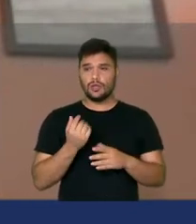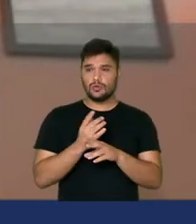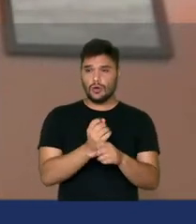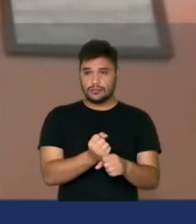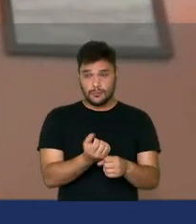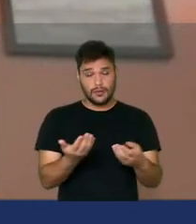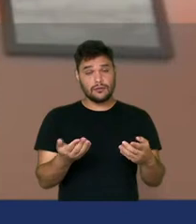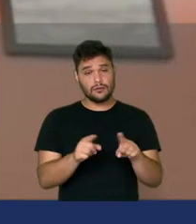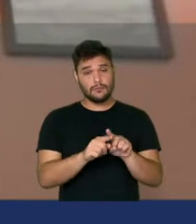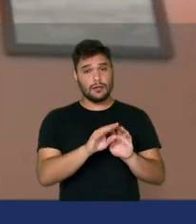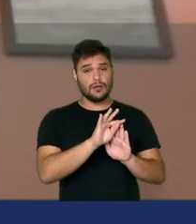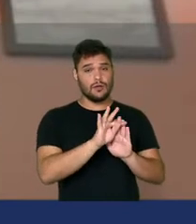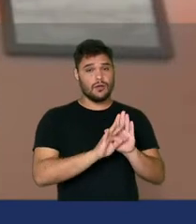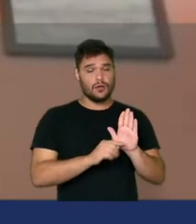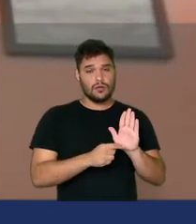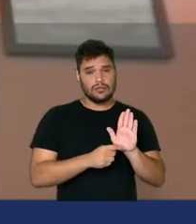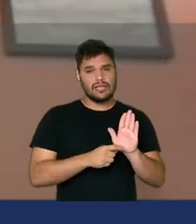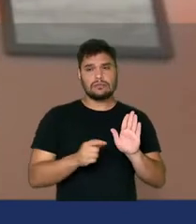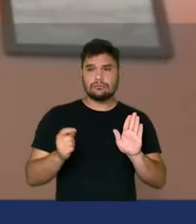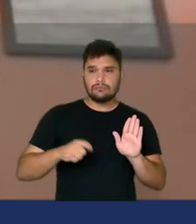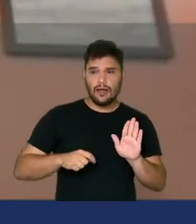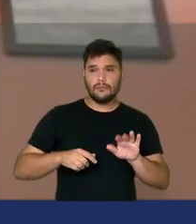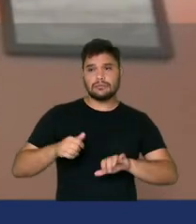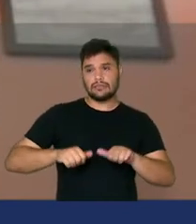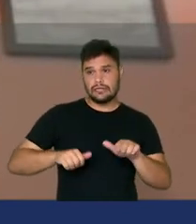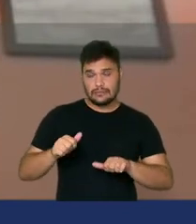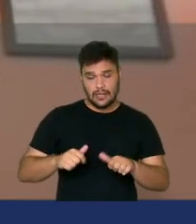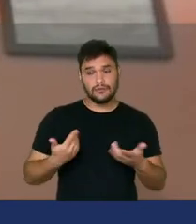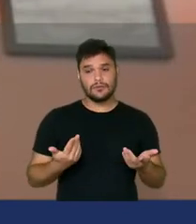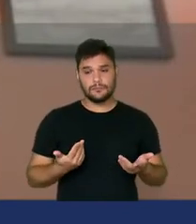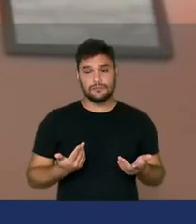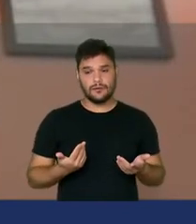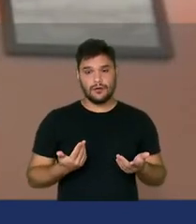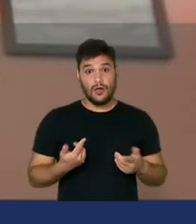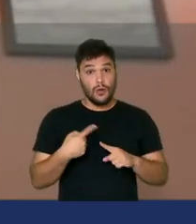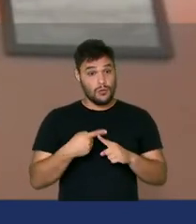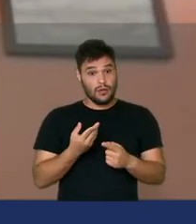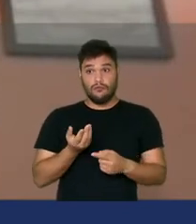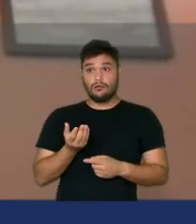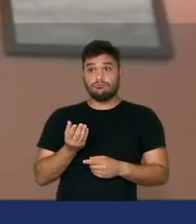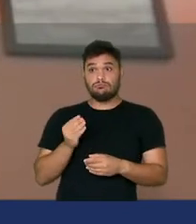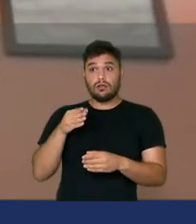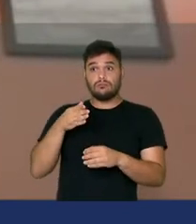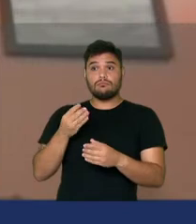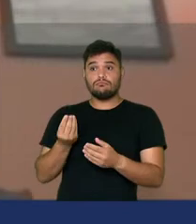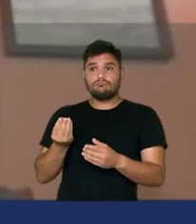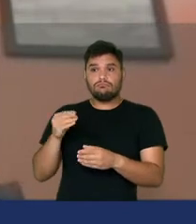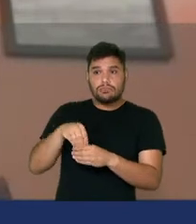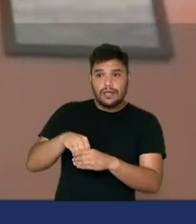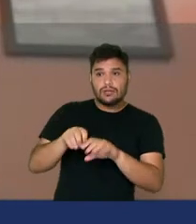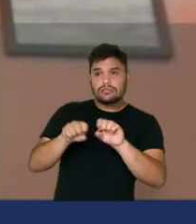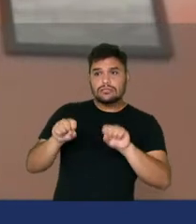RESTANTE DOS BRASILEIROS. PARA TER ANÁLISE DE BILHÕES DE REAIS DO ORÇAMENTO E O TEXTO POSSA SER DEVIDAMENTE ANALISADO UMA VEZ QUE ENTROU HÁ POUCO NO SISTEMA,